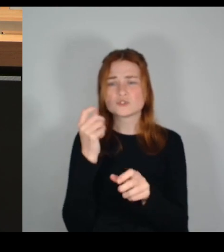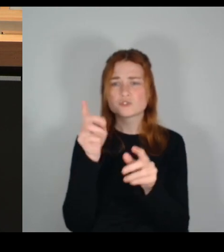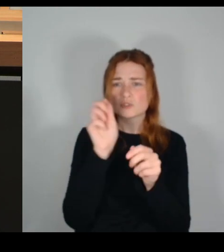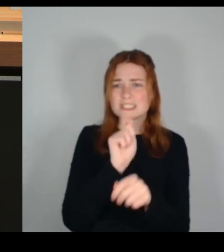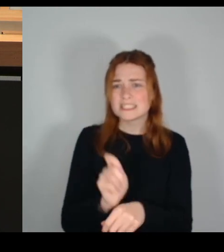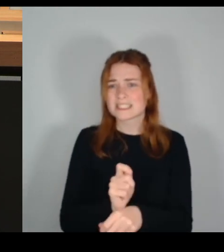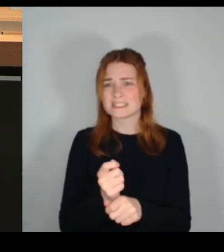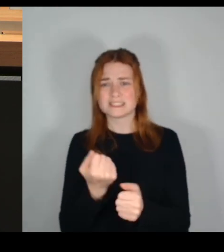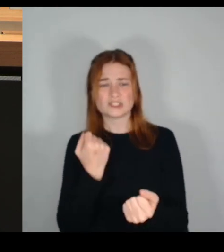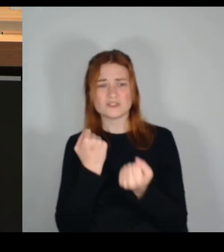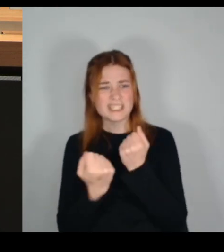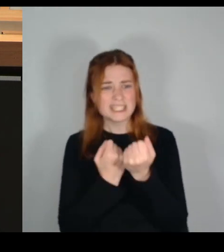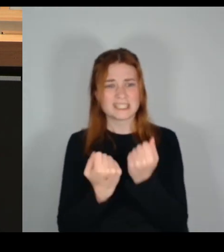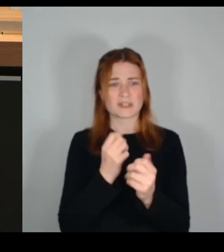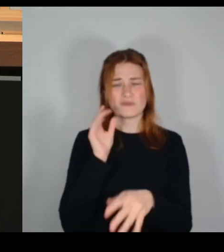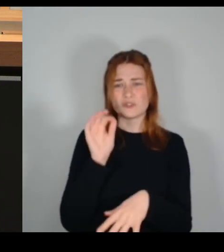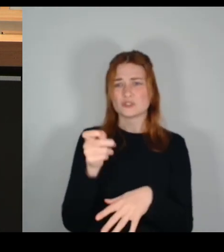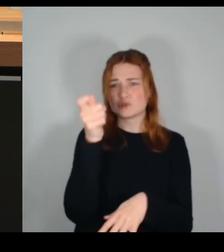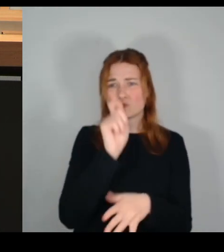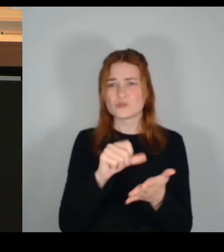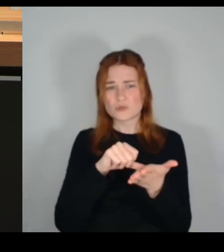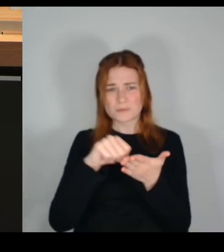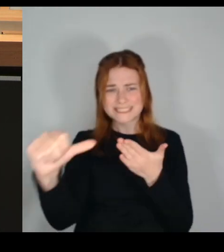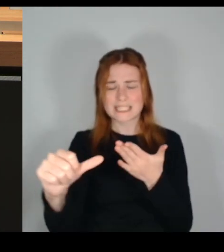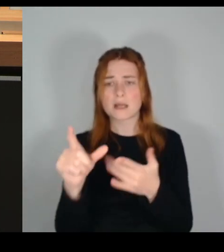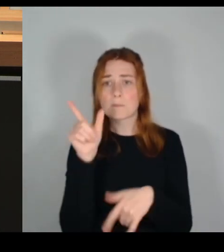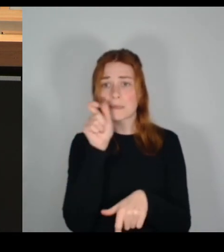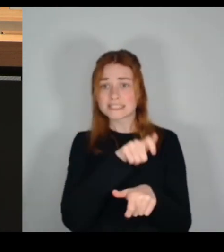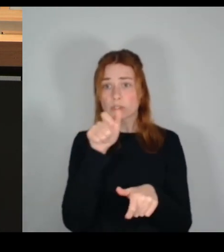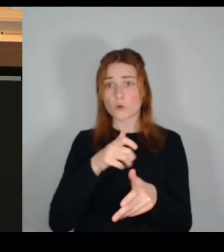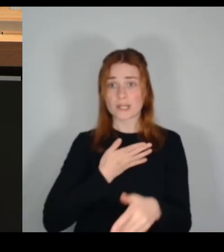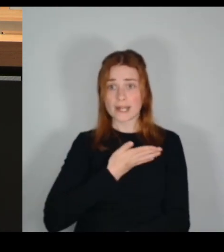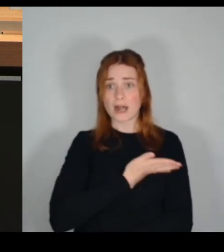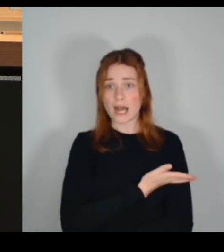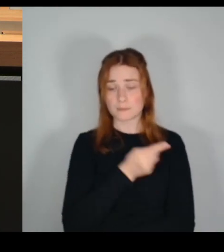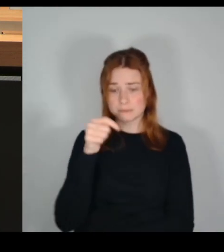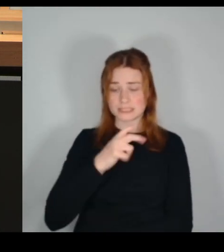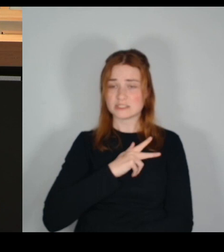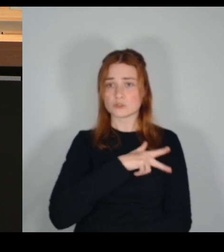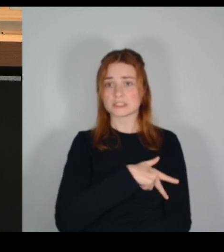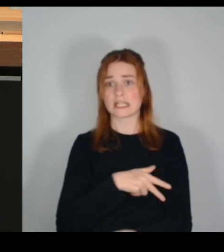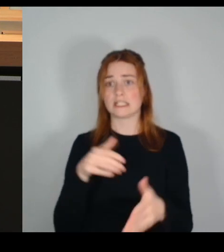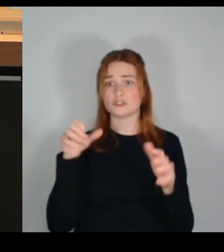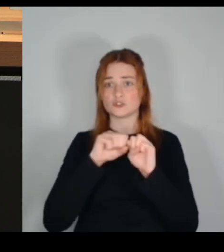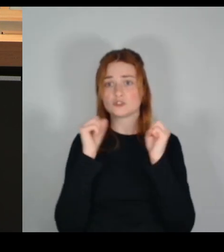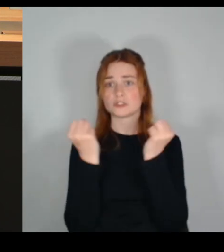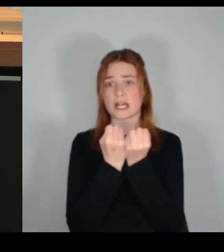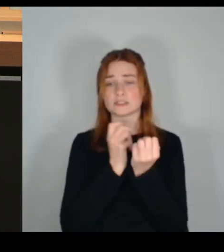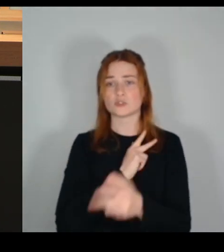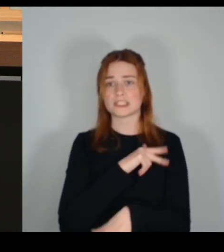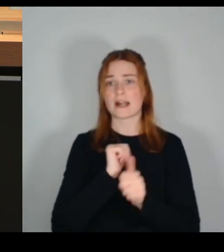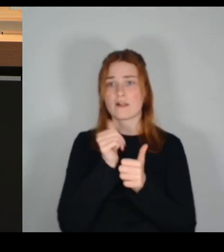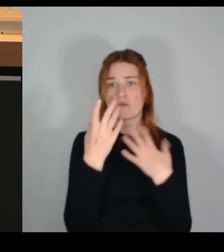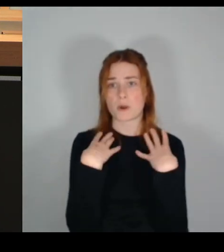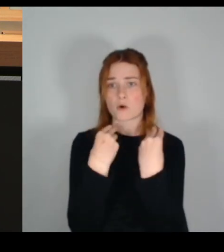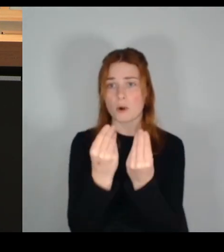Sozialstaat auch soziale Hilfen bekommen. Aber nicht jeder, der arm ist und Anspruch berechtigt, nimmt diese in Anspruch.